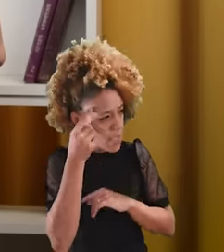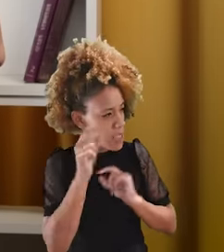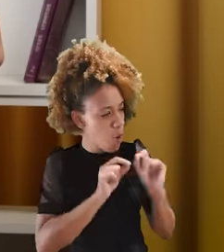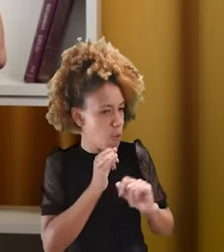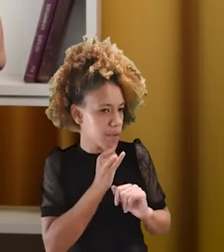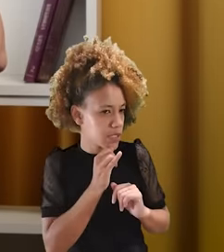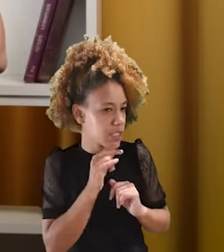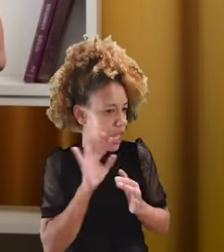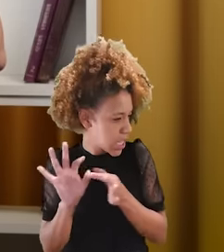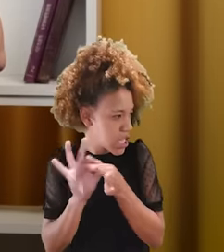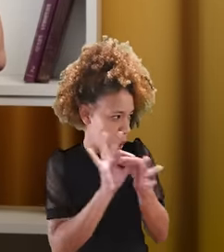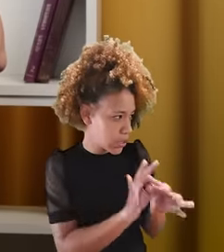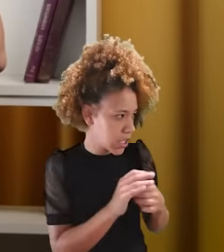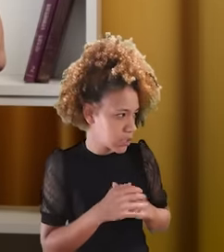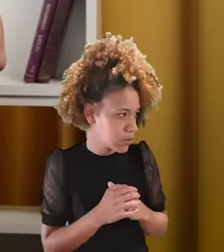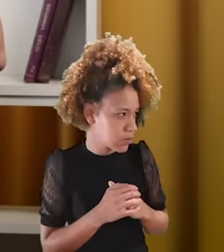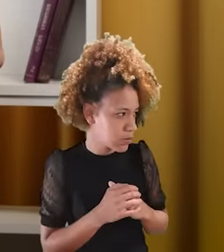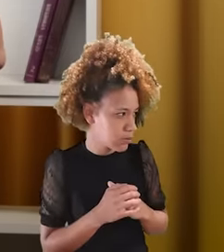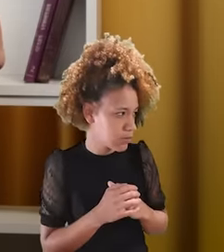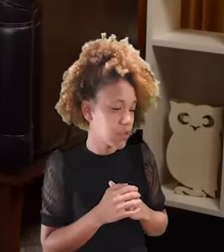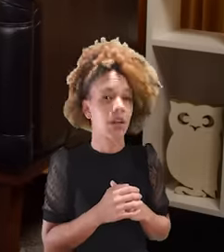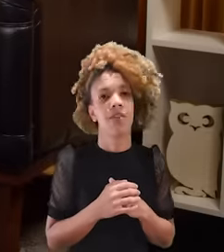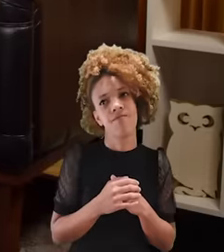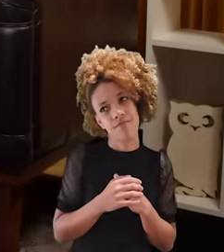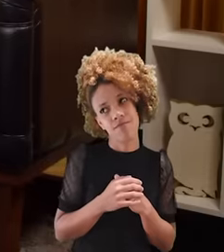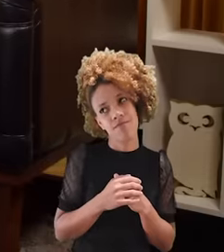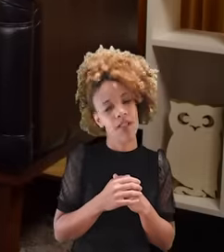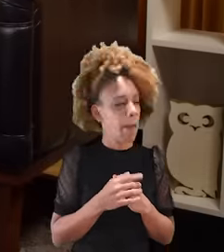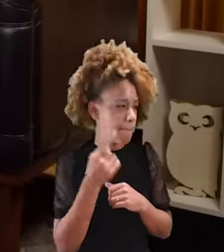coisa nesse estilo Tipo você é uma excelente comediante tá obrigada você pensa em fazer uma